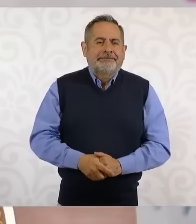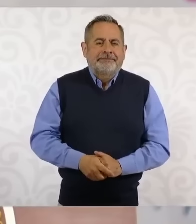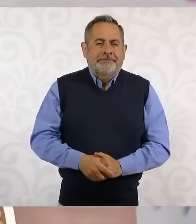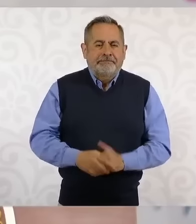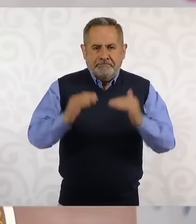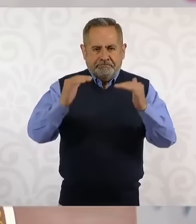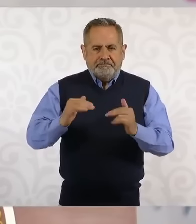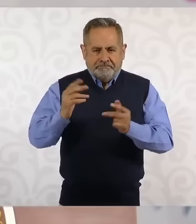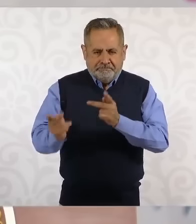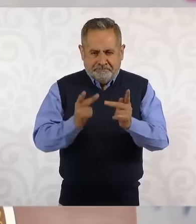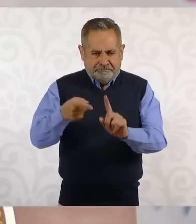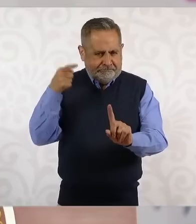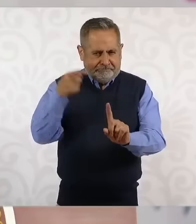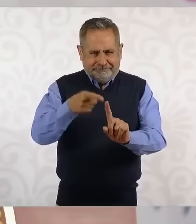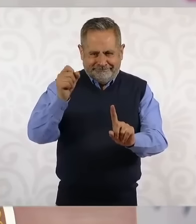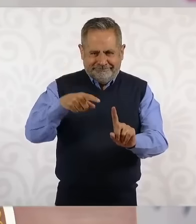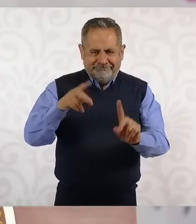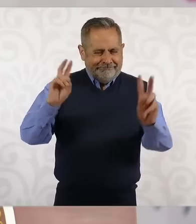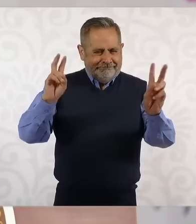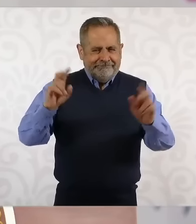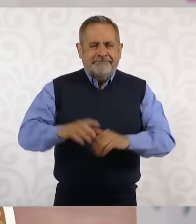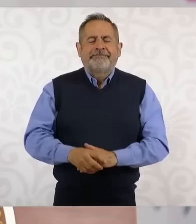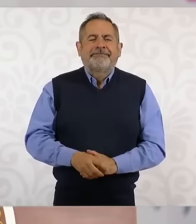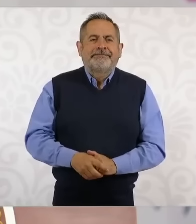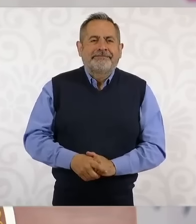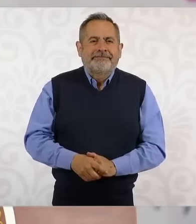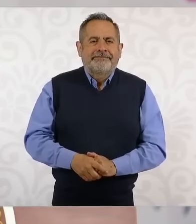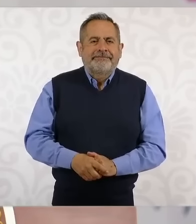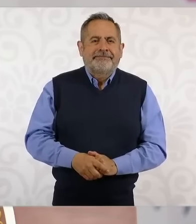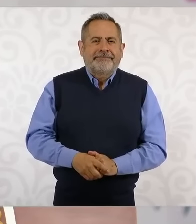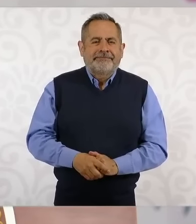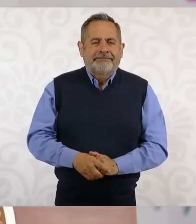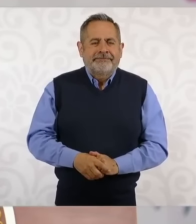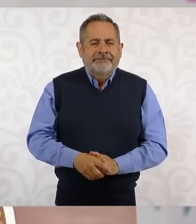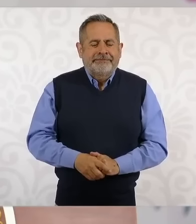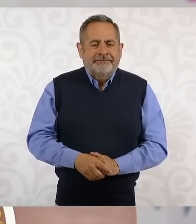sobre el tema.